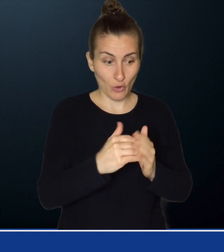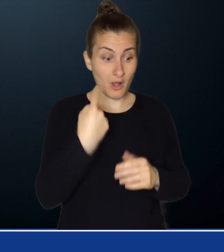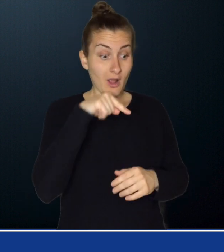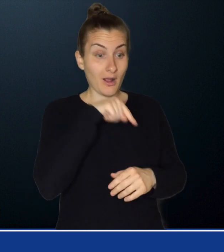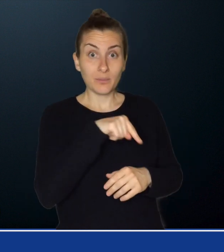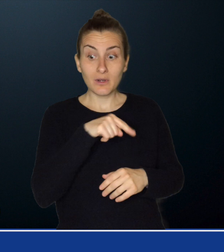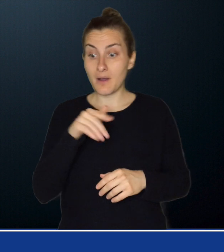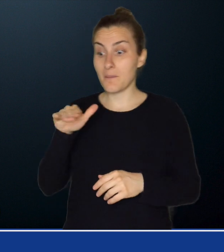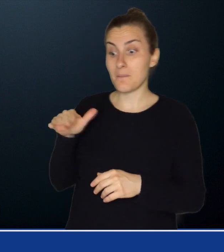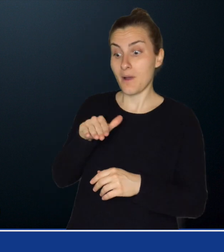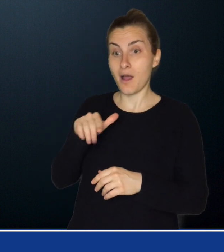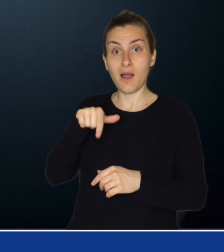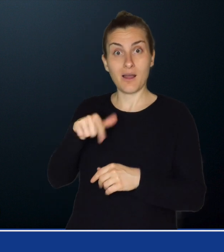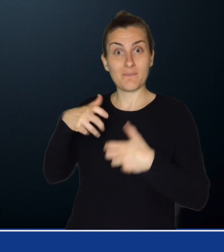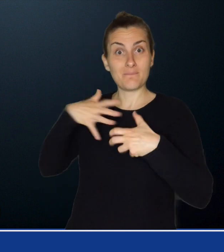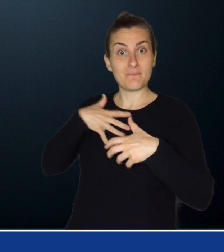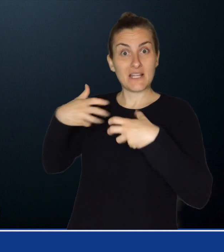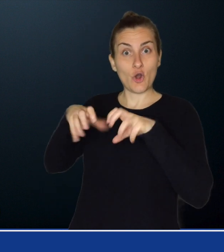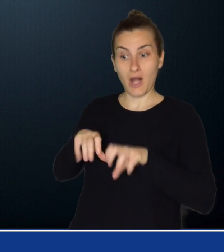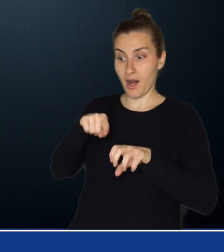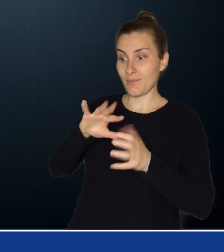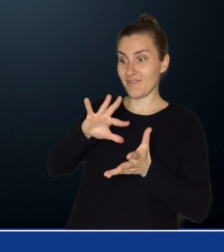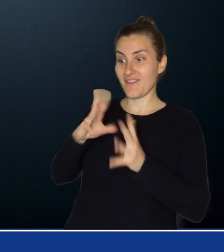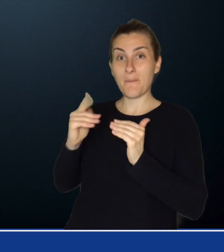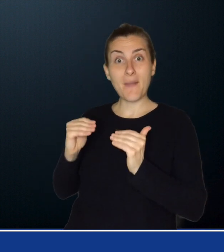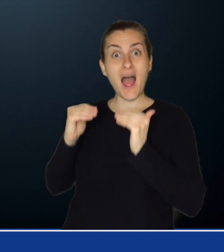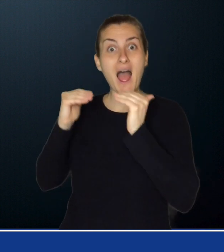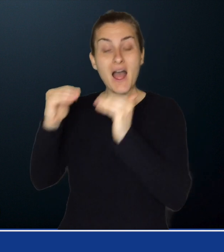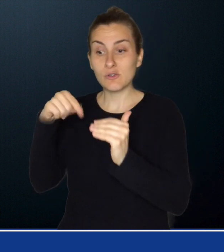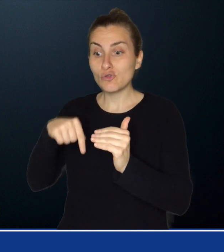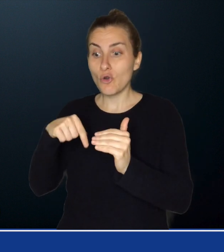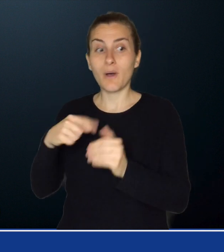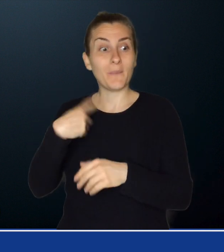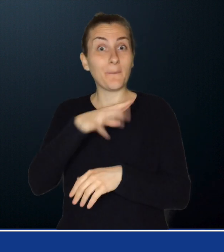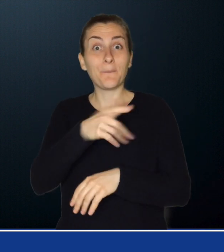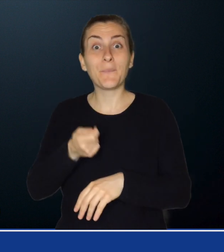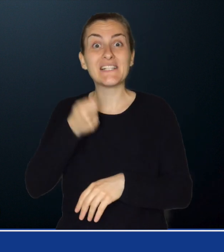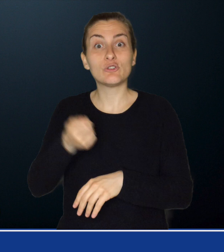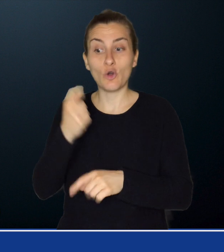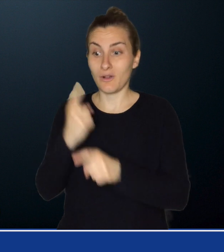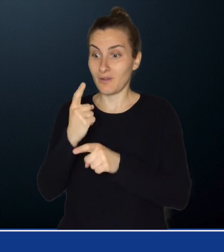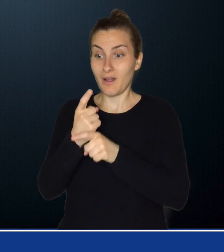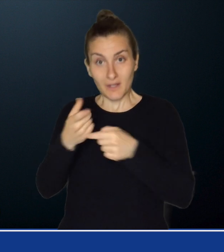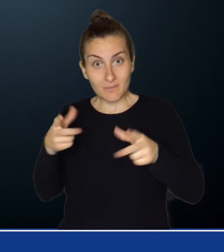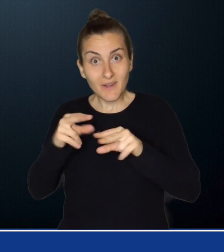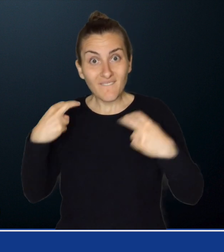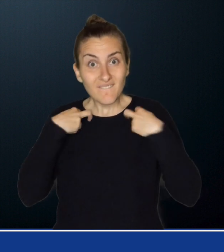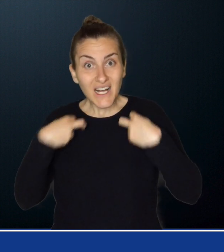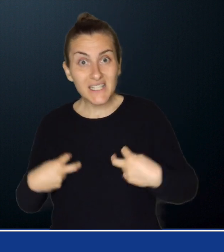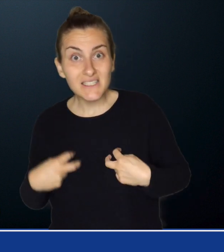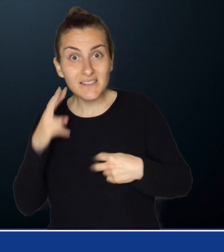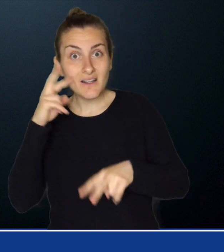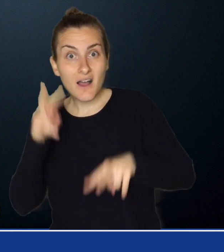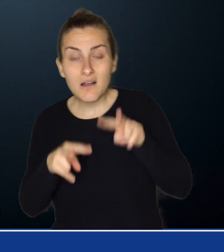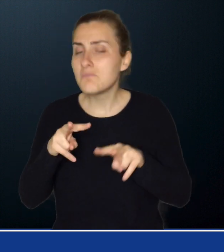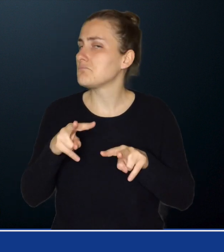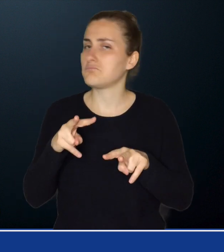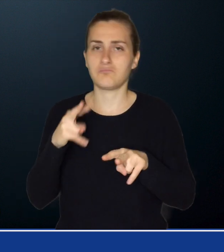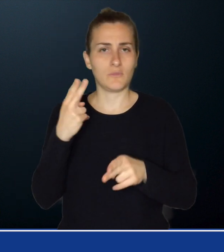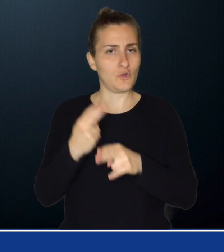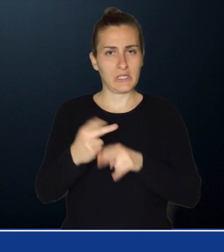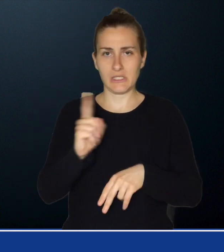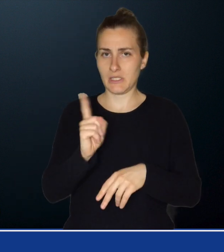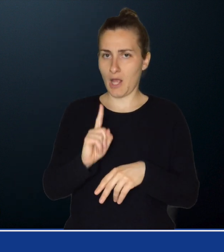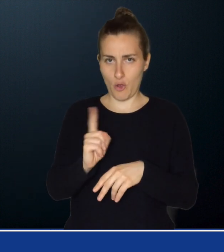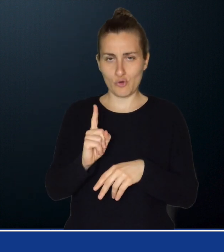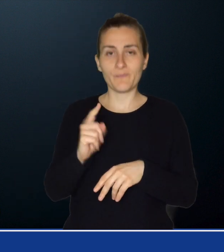i minori che raggiungono la maggiore età non devono fare ulteriori accertamenti sanitari (visite e/o altro).